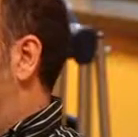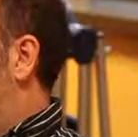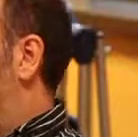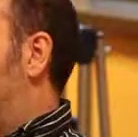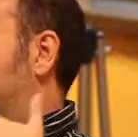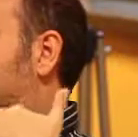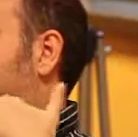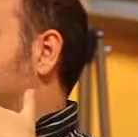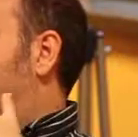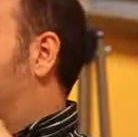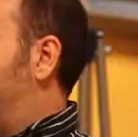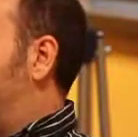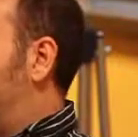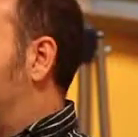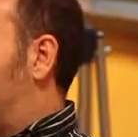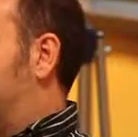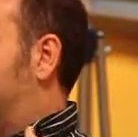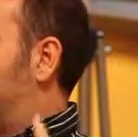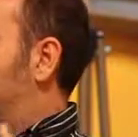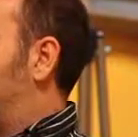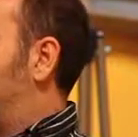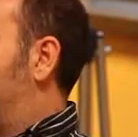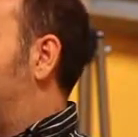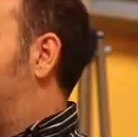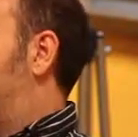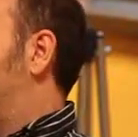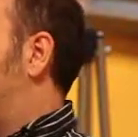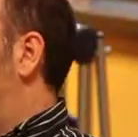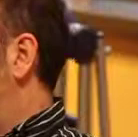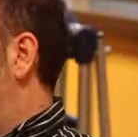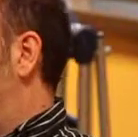es que esta corrupción además de generar una impunidad genera una deuda